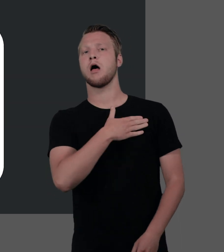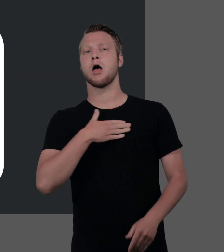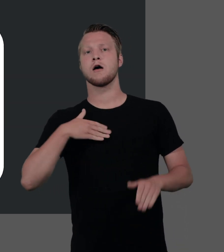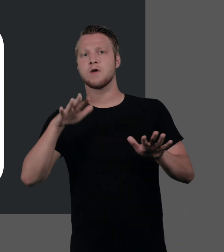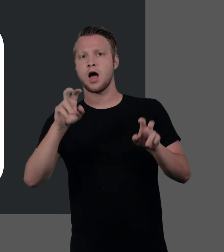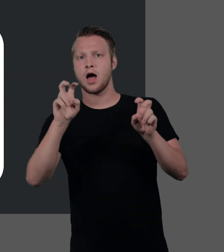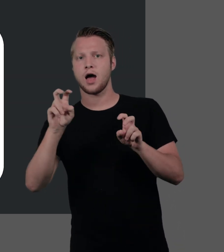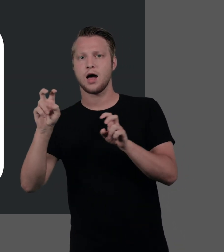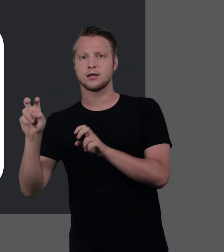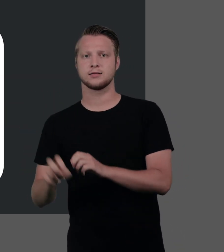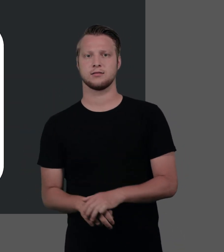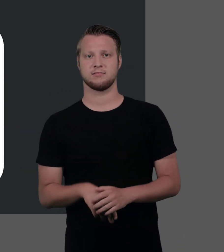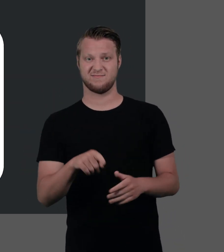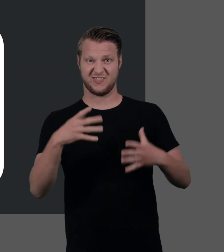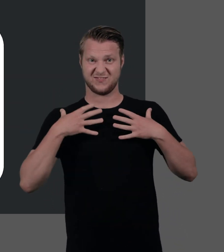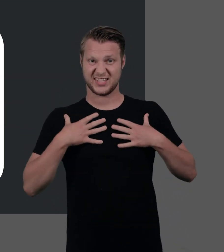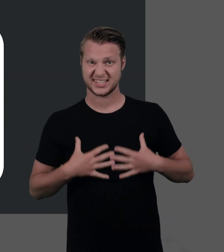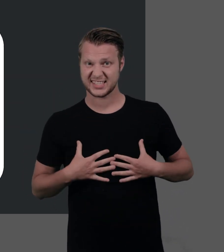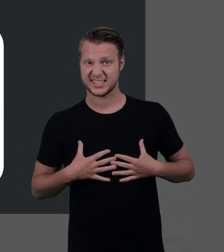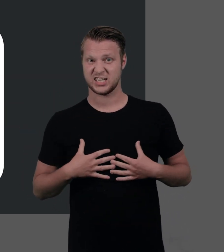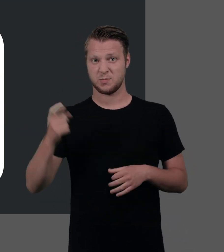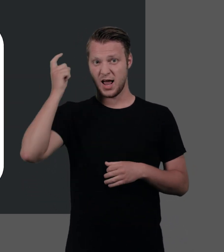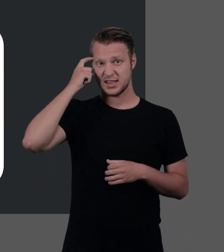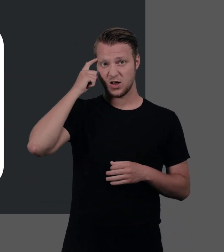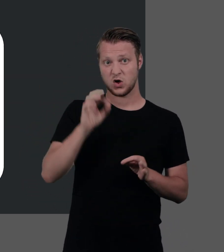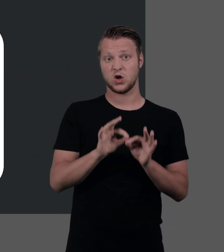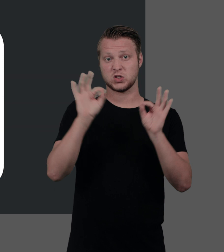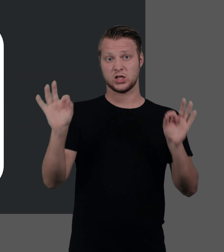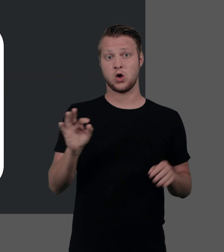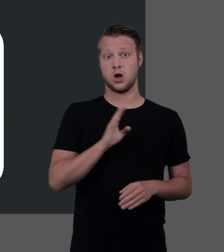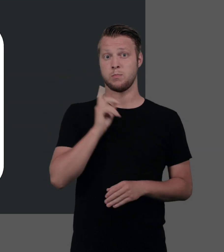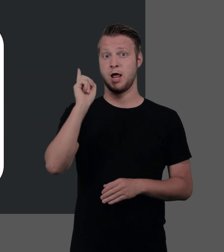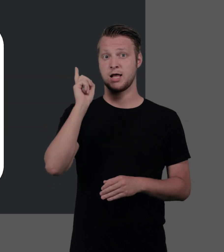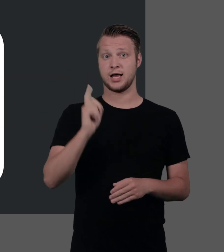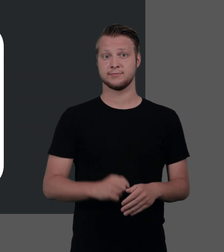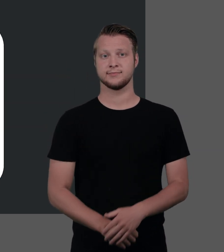Maar blijf niet te lang, je fysieke en mentale gezondheid zijn ook belangrijk!